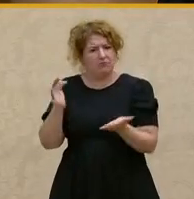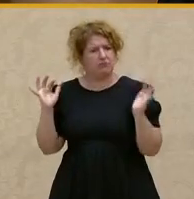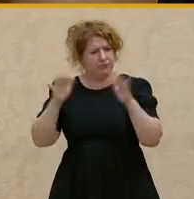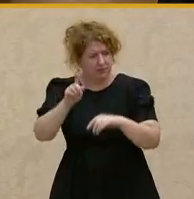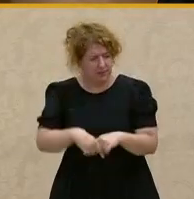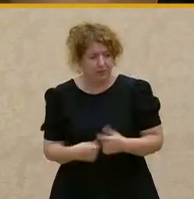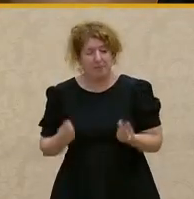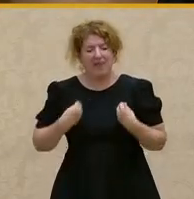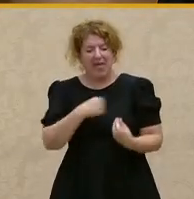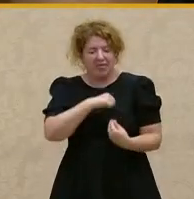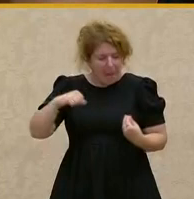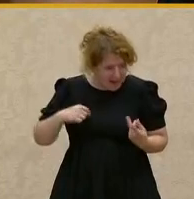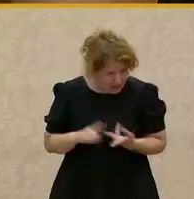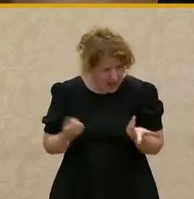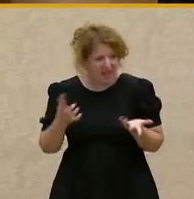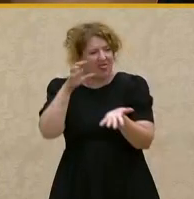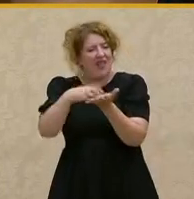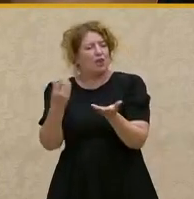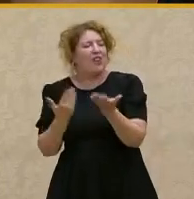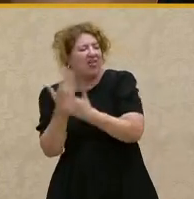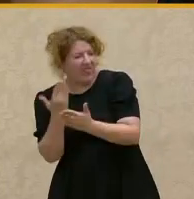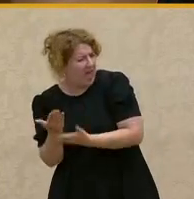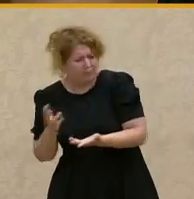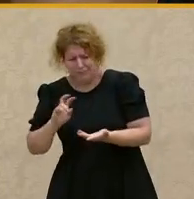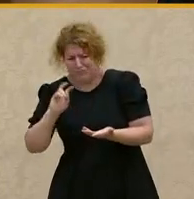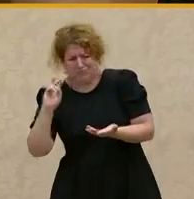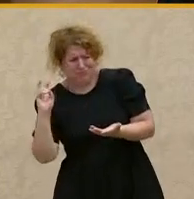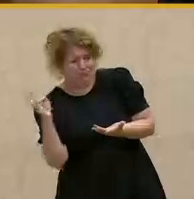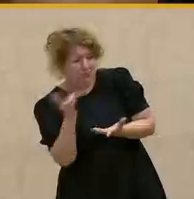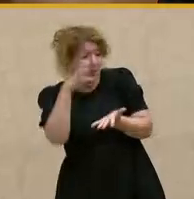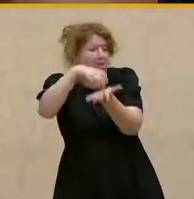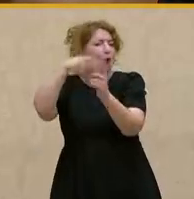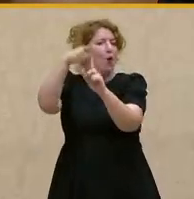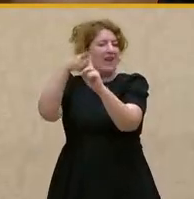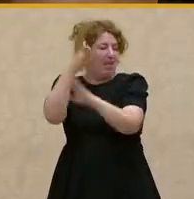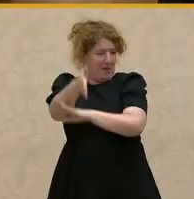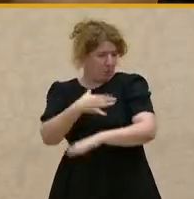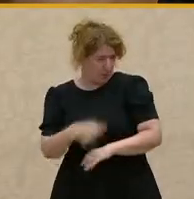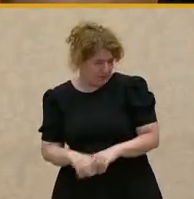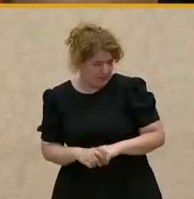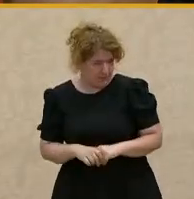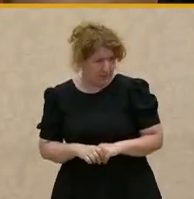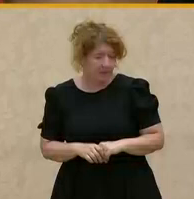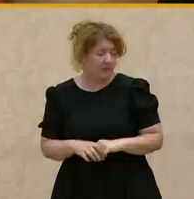los módulos en residencias y en centros de día. Y quería acabar diciendo que, desde nuestra